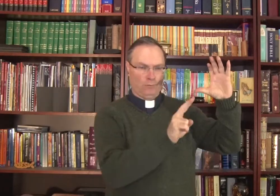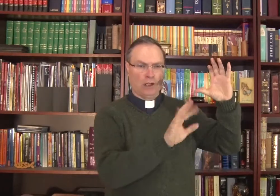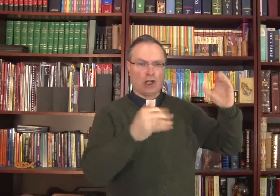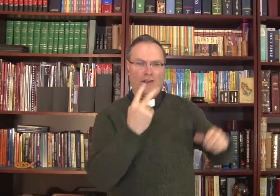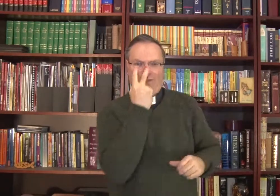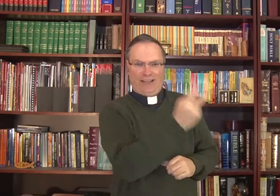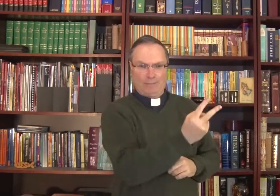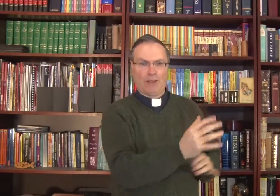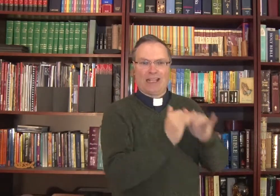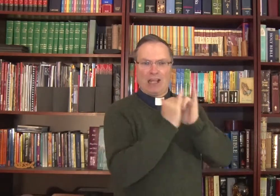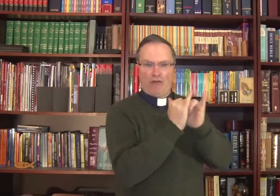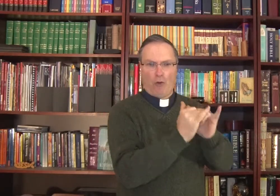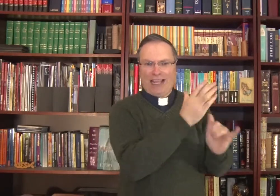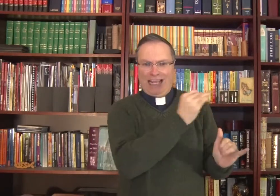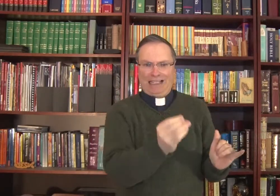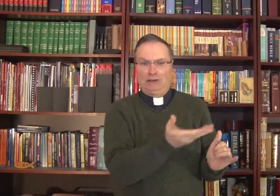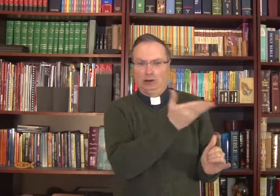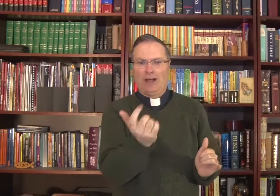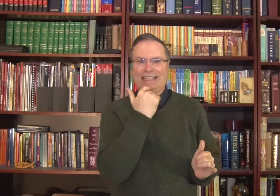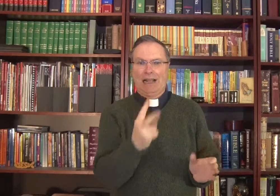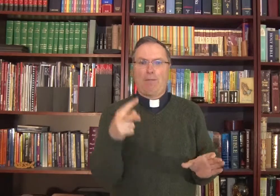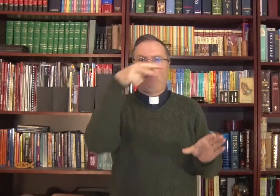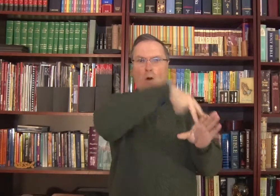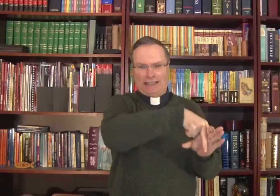je vis les chevaux et ceux qui les montaient: